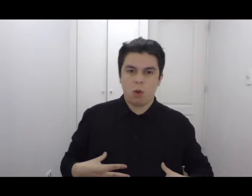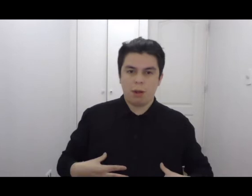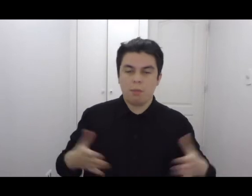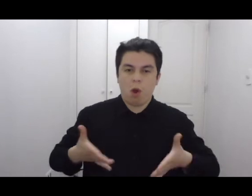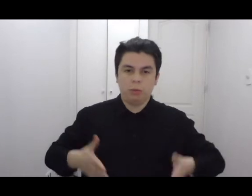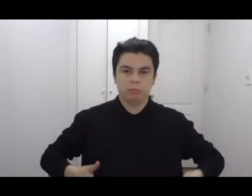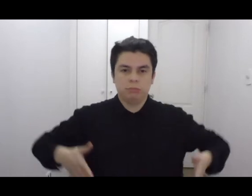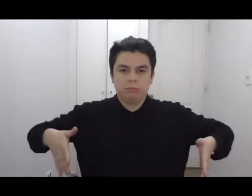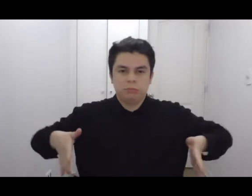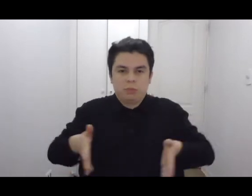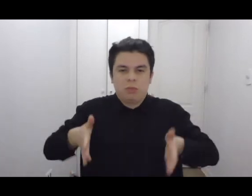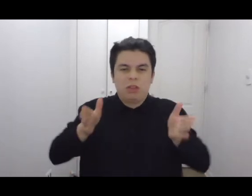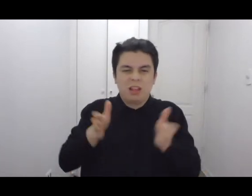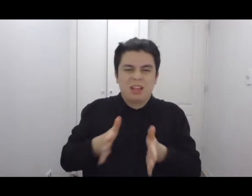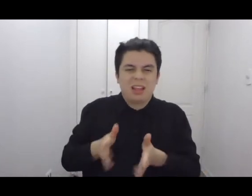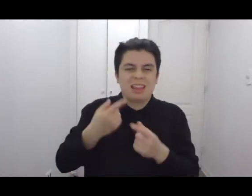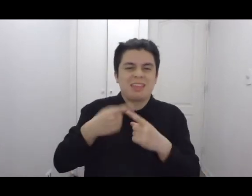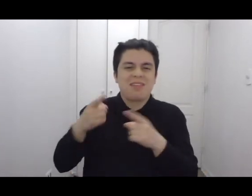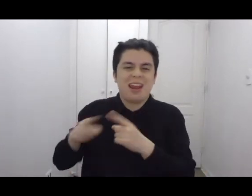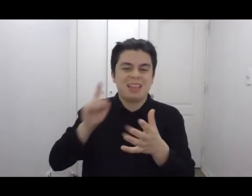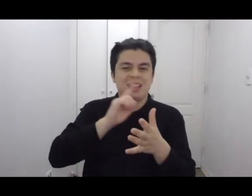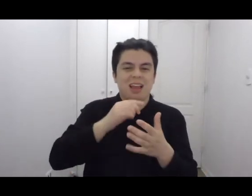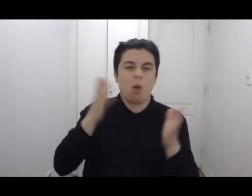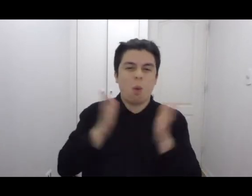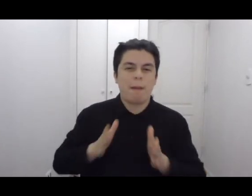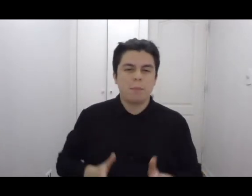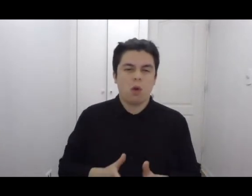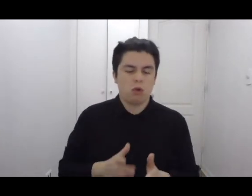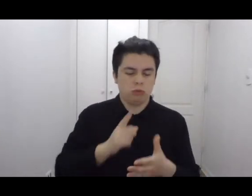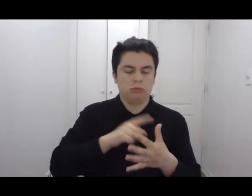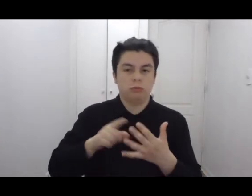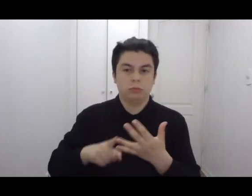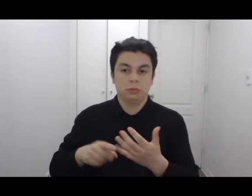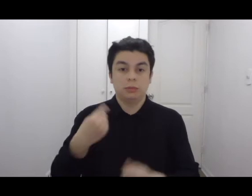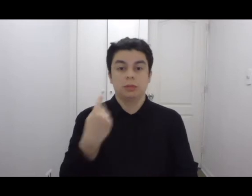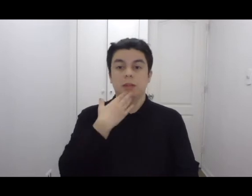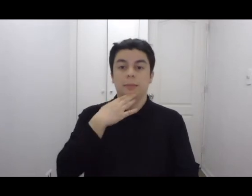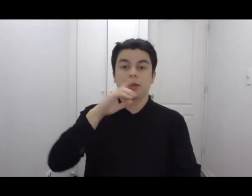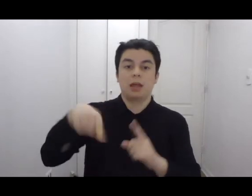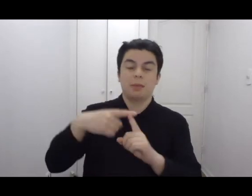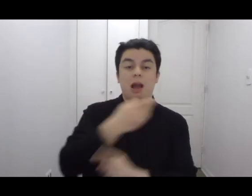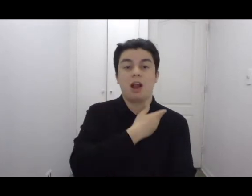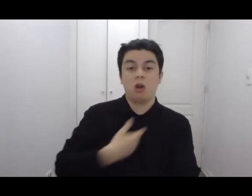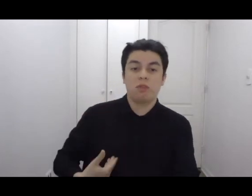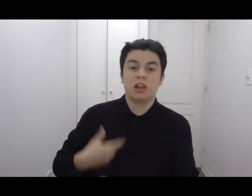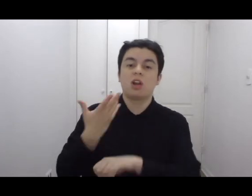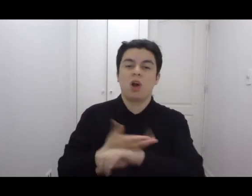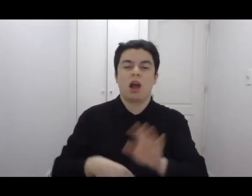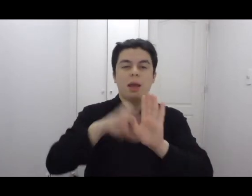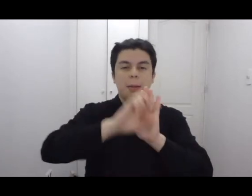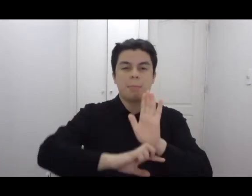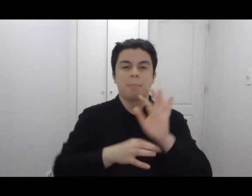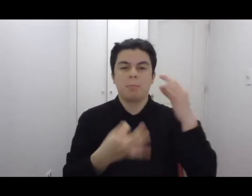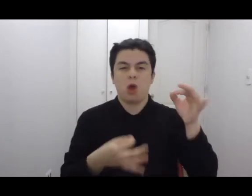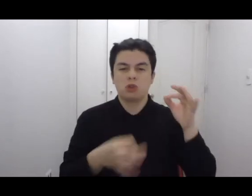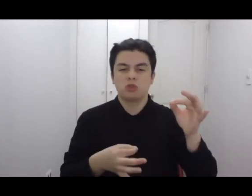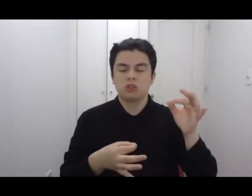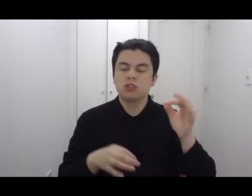entorno tu situación todo todo, cachai. En el gobierno también tiene programas para